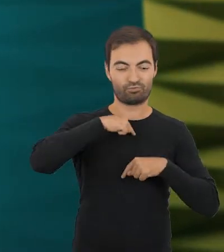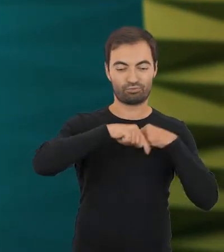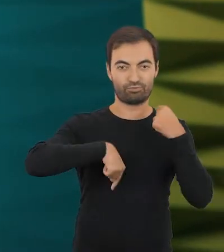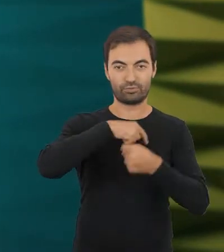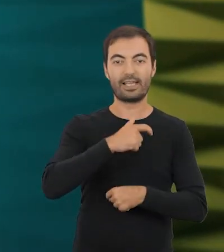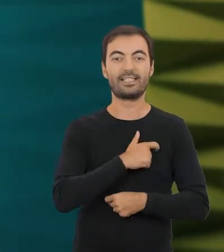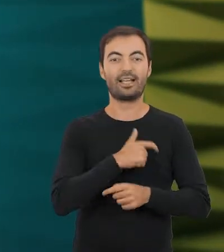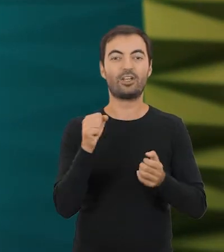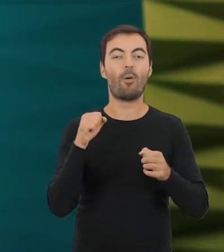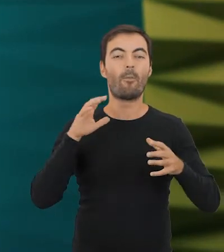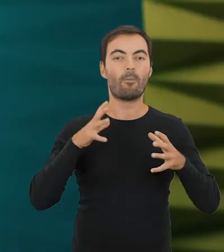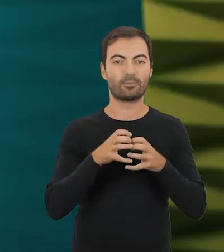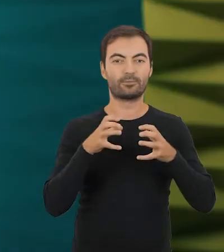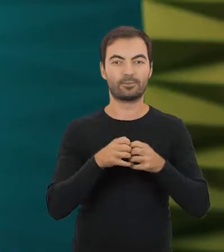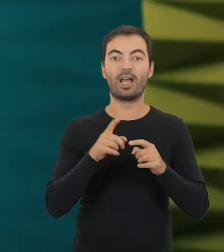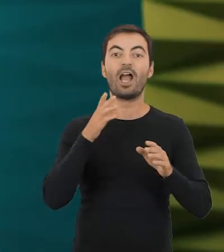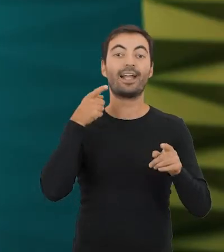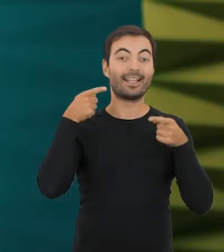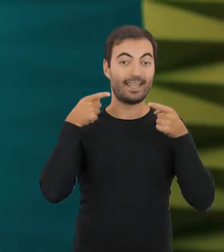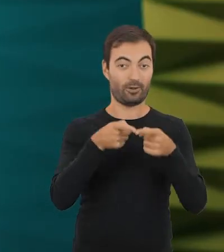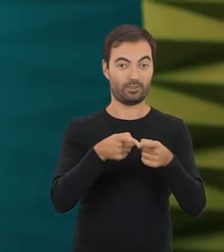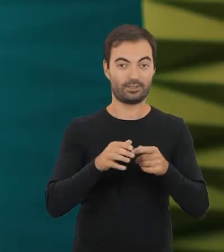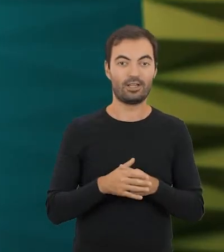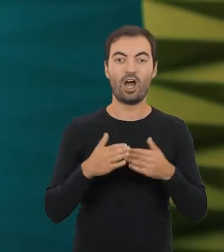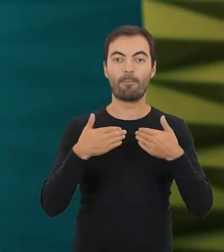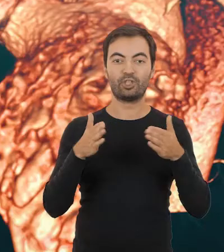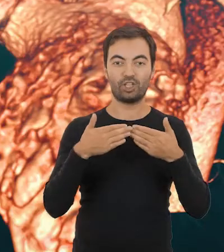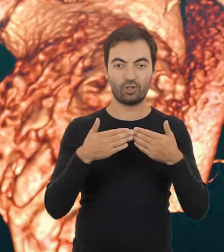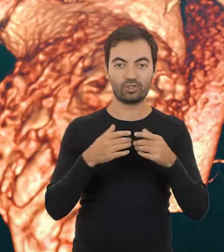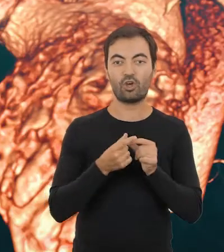z przedsionków do komór, a z komór albo do aorty, albo do płuc.